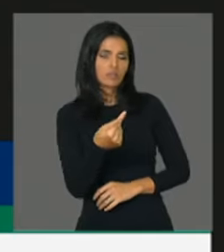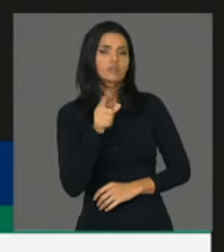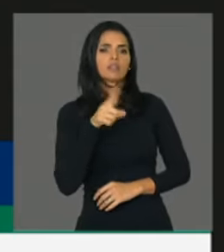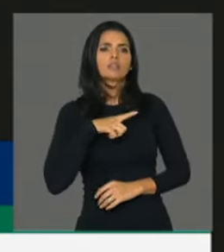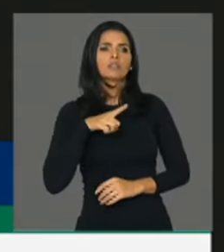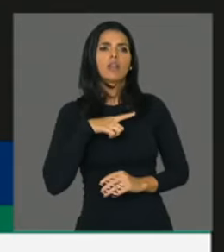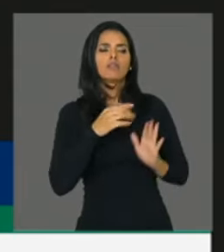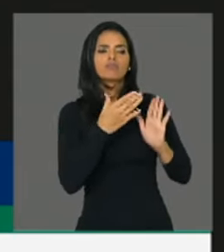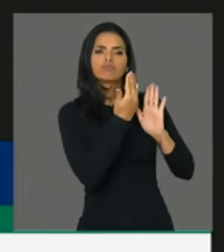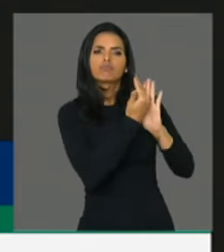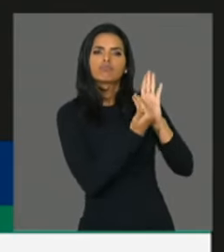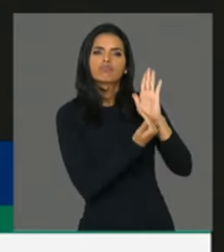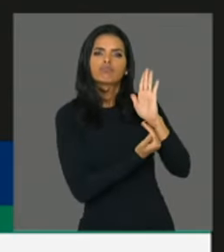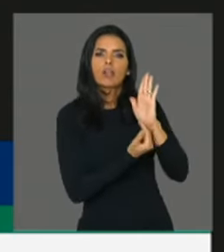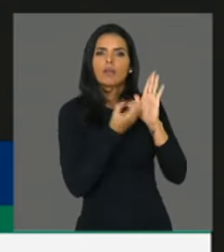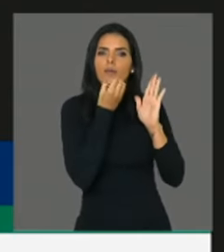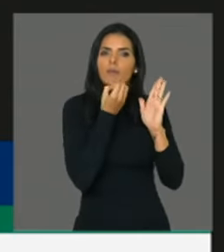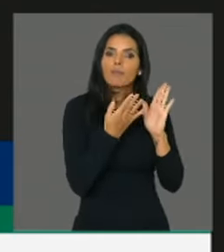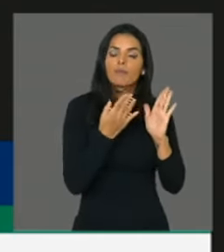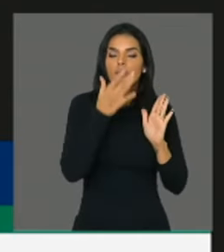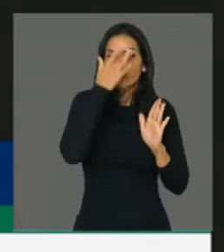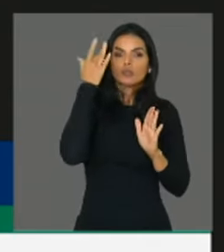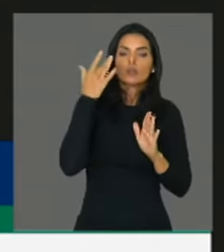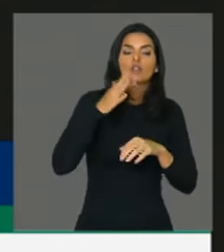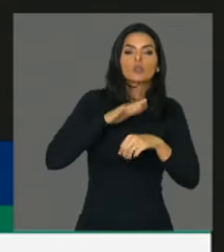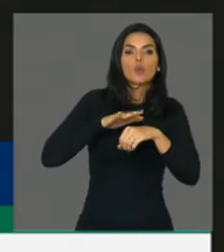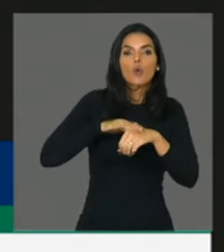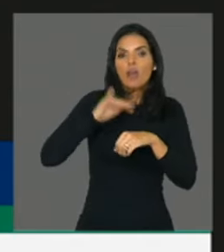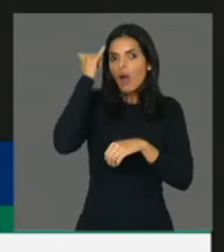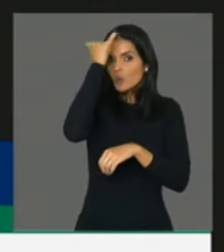PARA QUEM TEM PARKINSON, ALZHEIMER E OUTRAS DOENÇAS DEGENERATIVAS. E QUE NO MÊS DE ABRIL A GENTE PUDESSE VOTAR